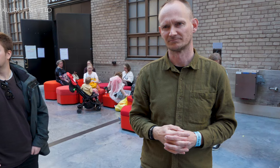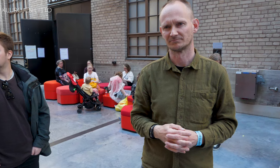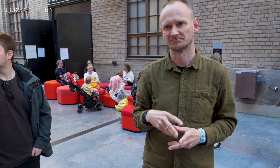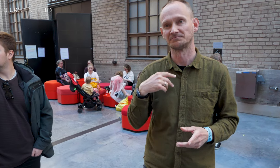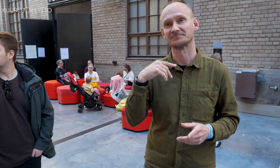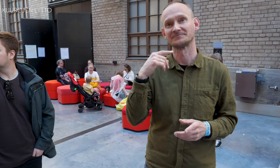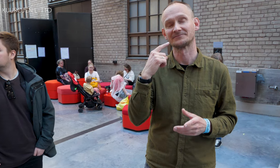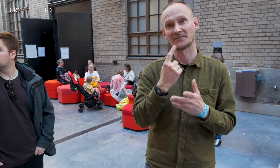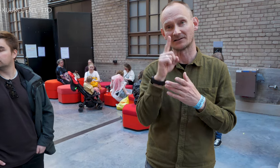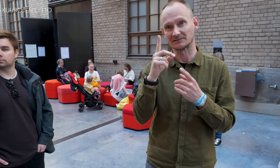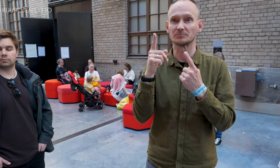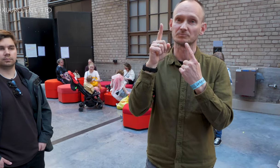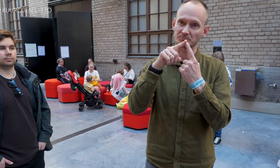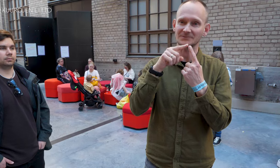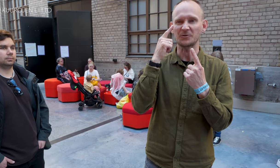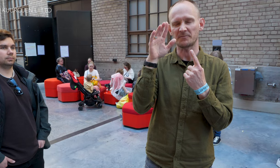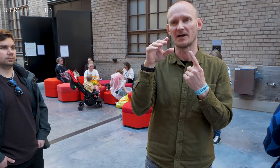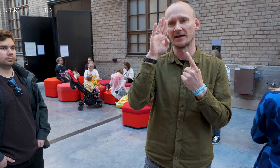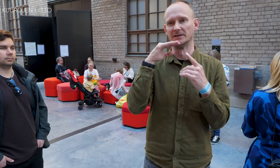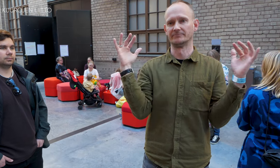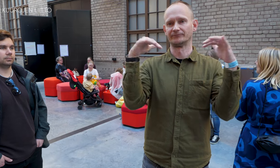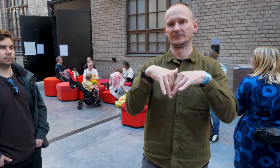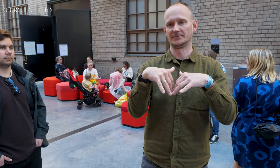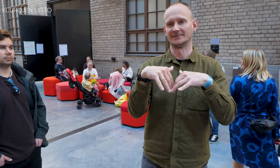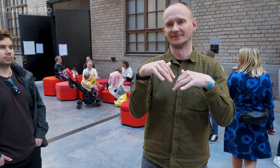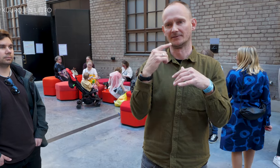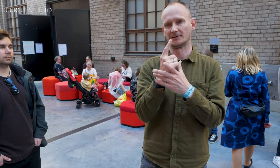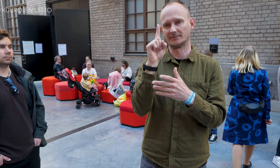Tärkeimpänä asiana sanoisin ihmisten yhteenkokoontumisen.